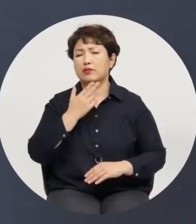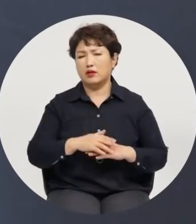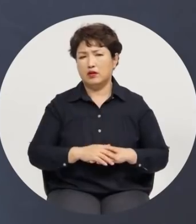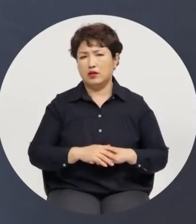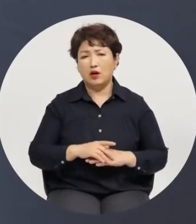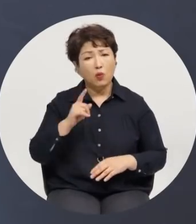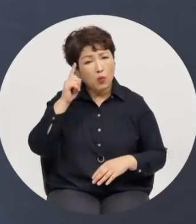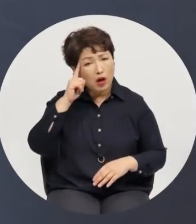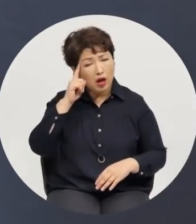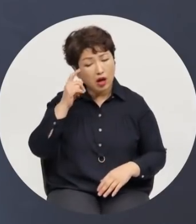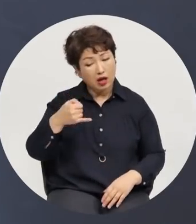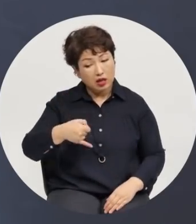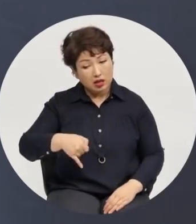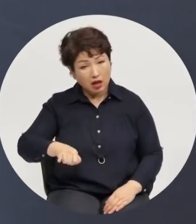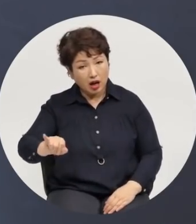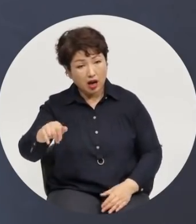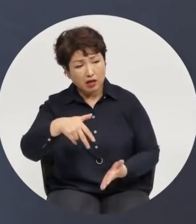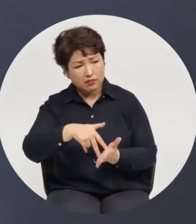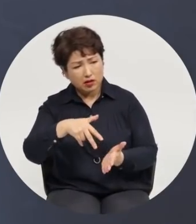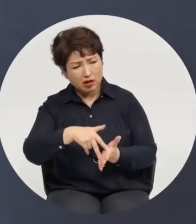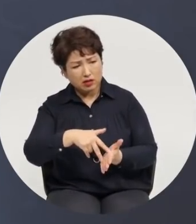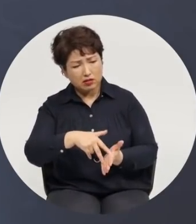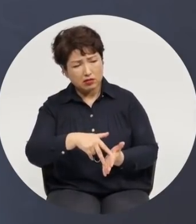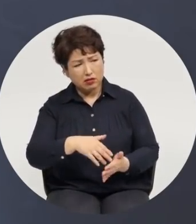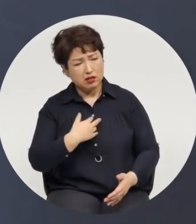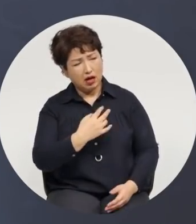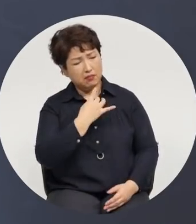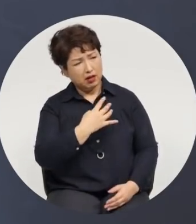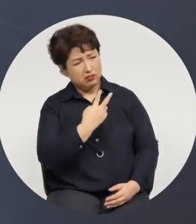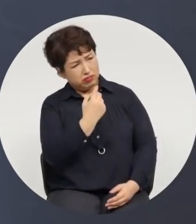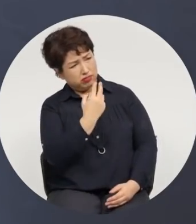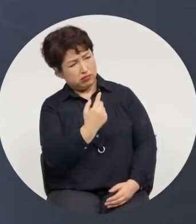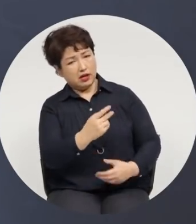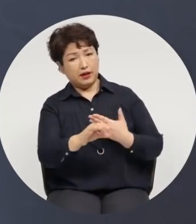그 아이의 마음에는 저항이 따릅니다 엄마가 그런 말을 할 때마다